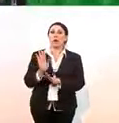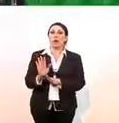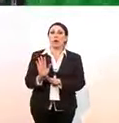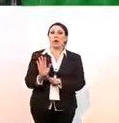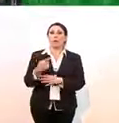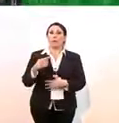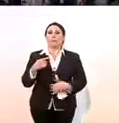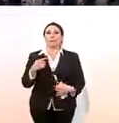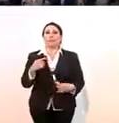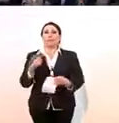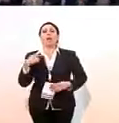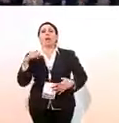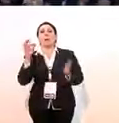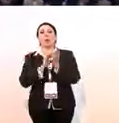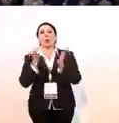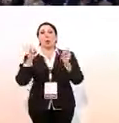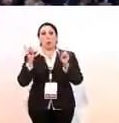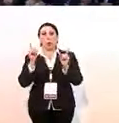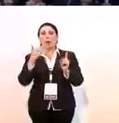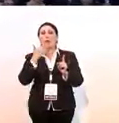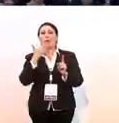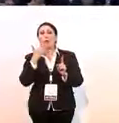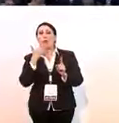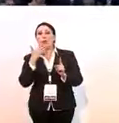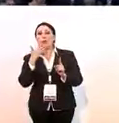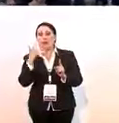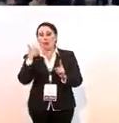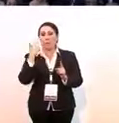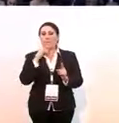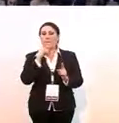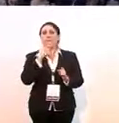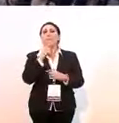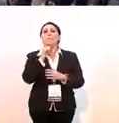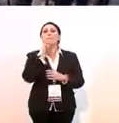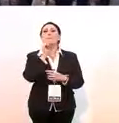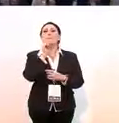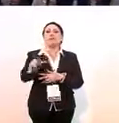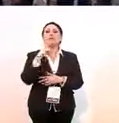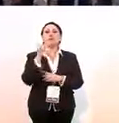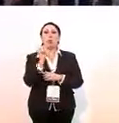punto è che si vuole far passare un messaggio in cui non c’è possibilità per la politica